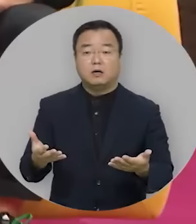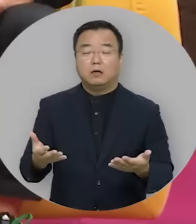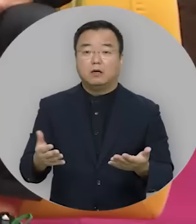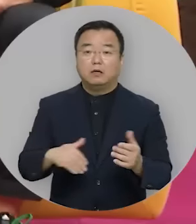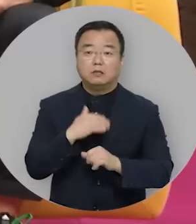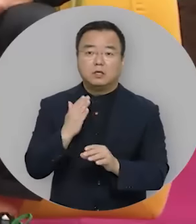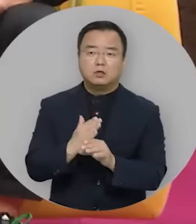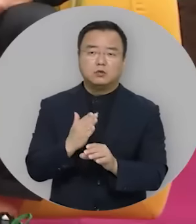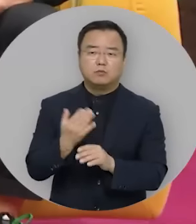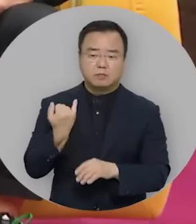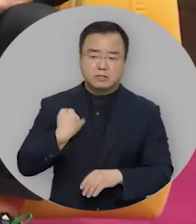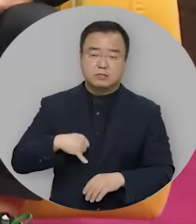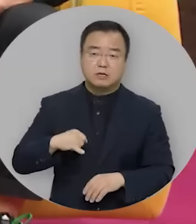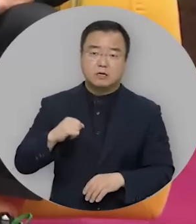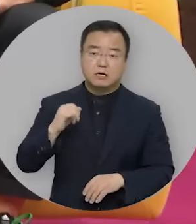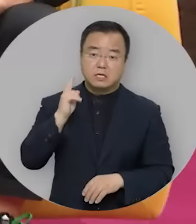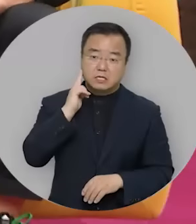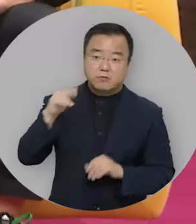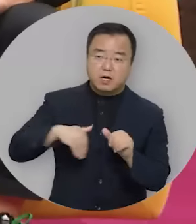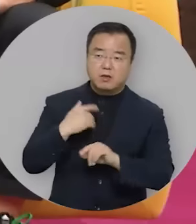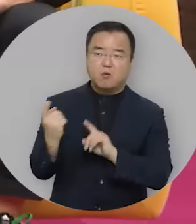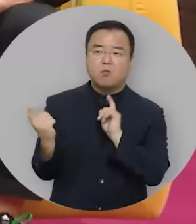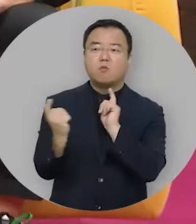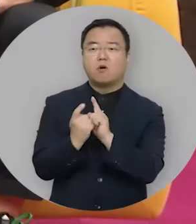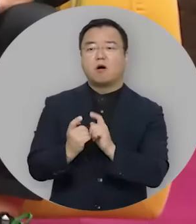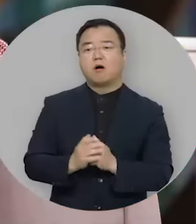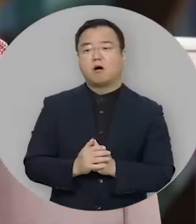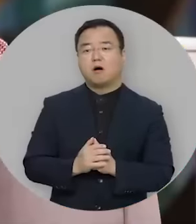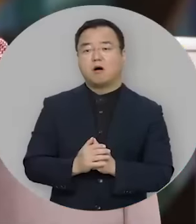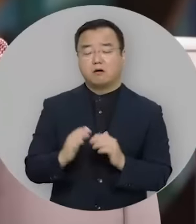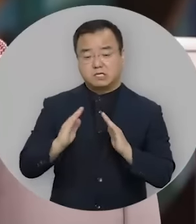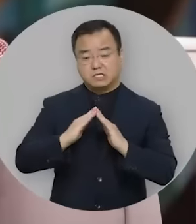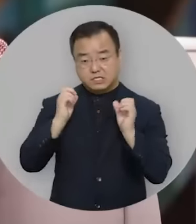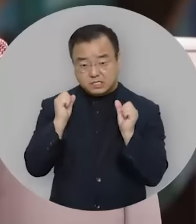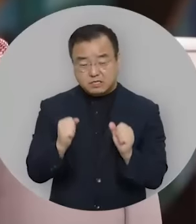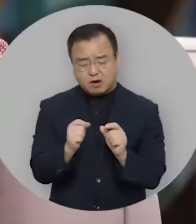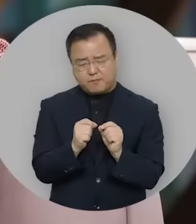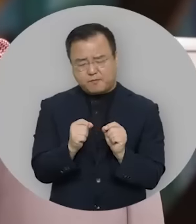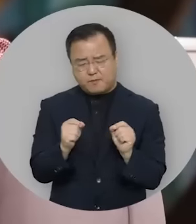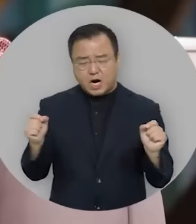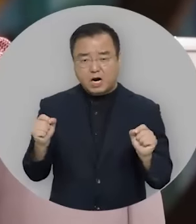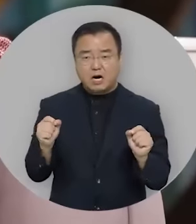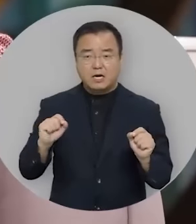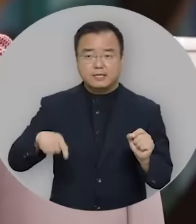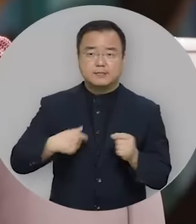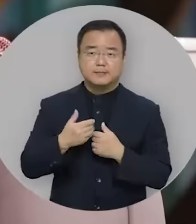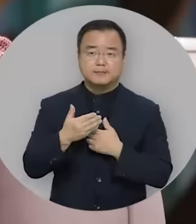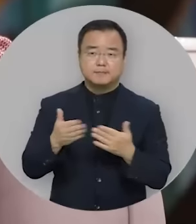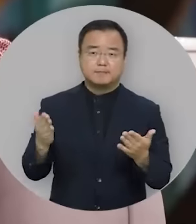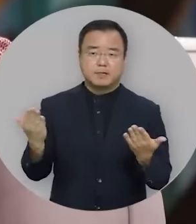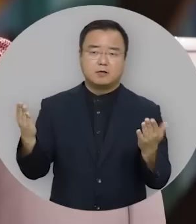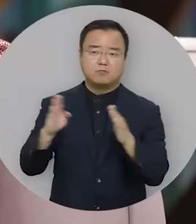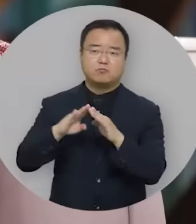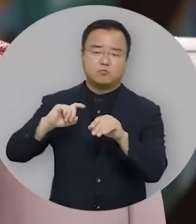은혜가 굉장히 심각한 상황들이 됐어요. 집에만 있다 보니까 자기 방에 들어가서 문을 걸어 잠그고